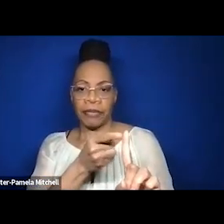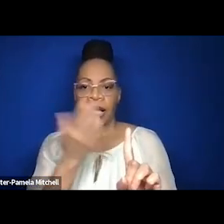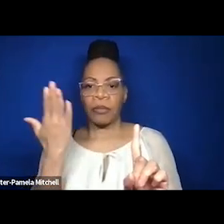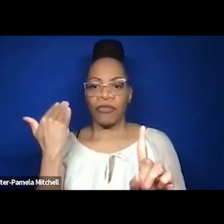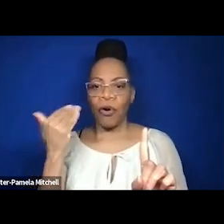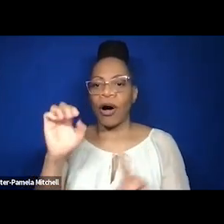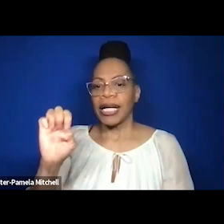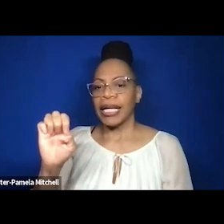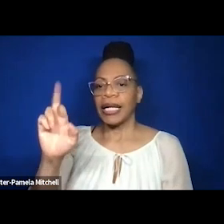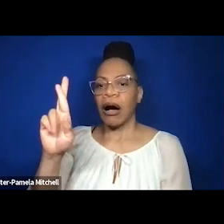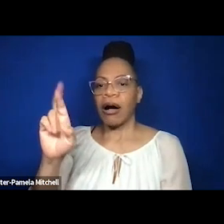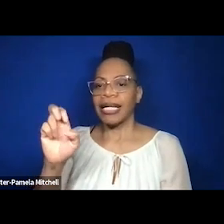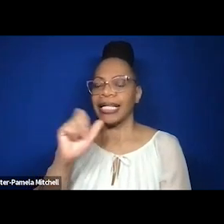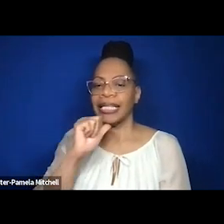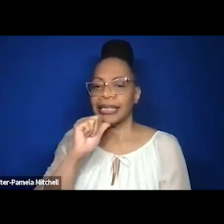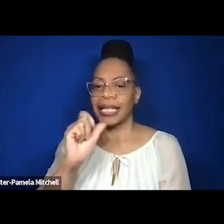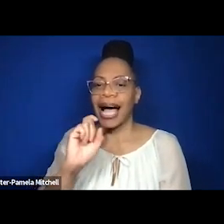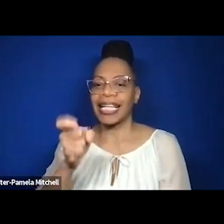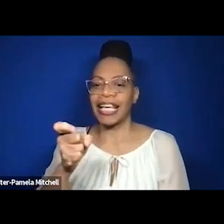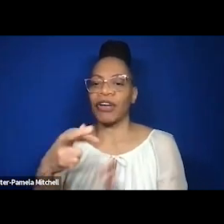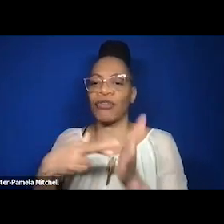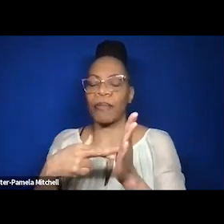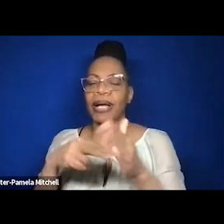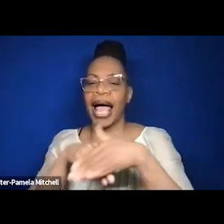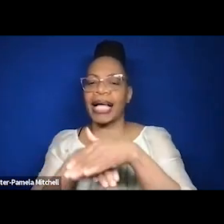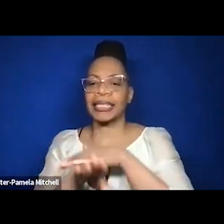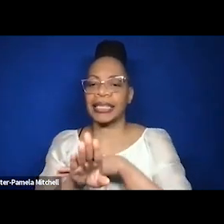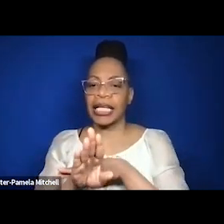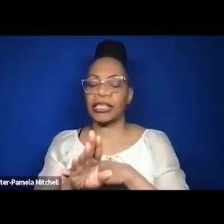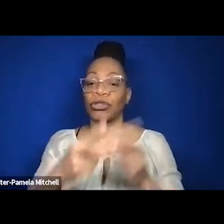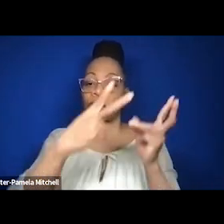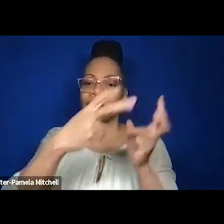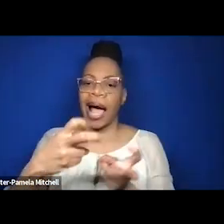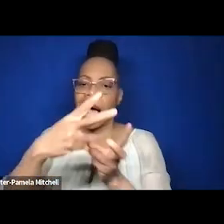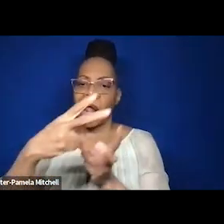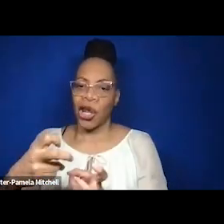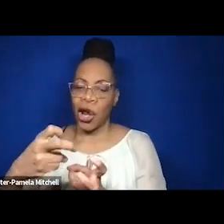ERE no le da a los representantes acceso para ver o descargar el contenido de la eFolder.